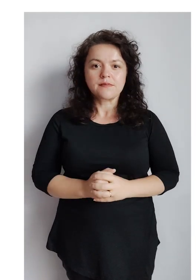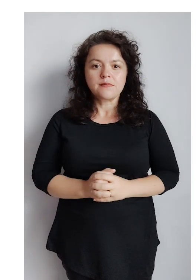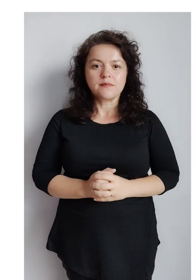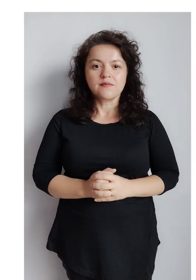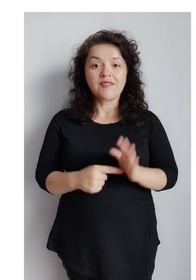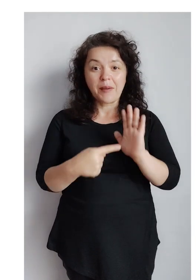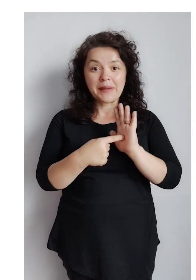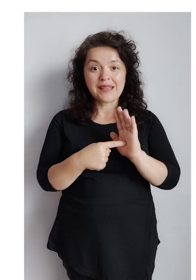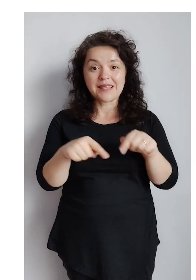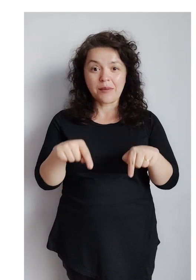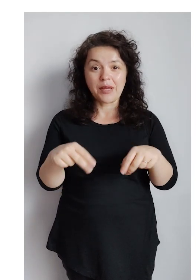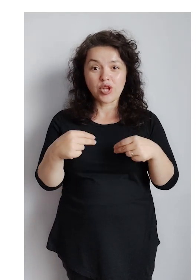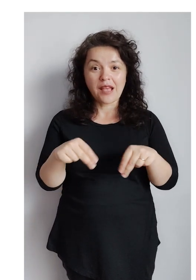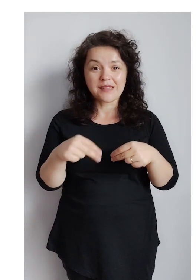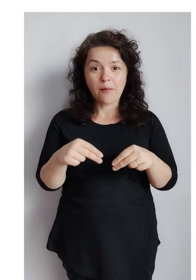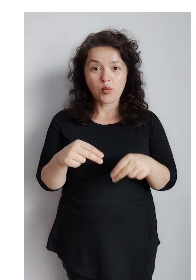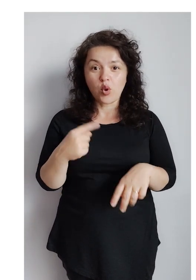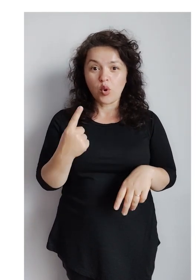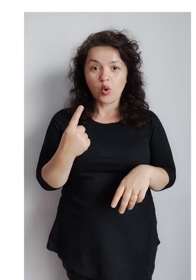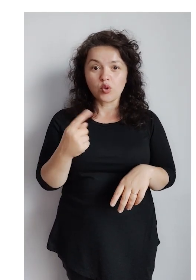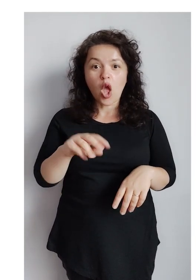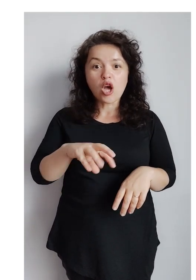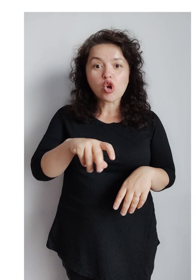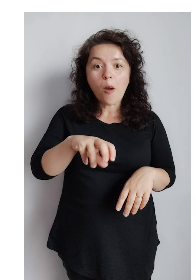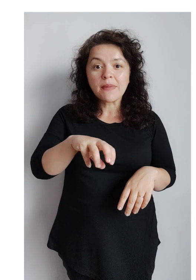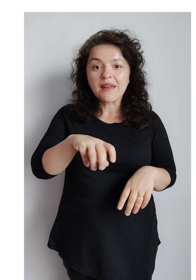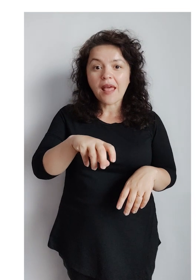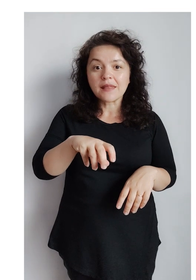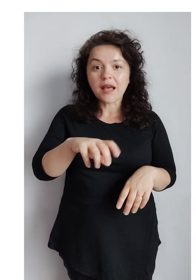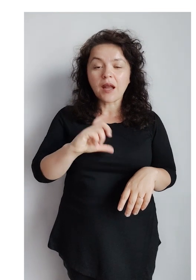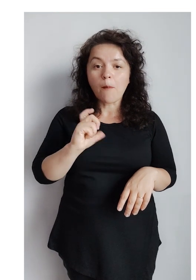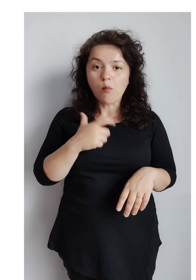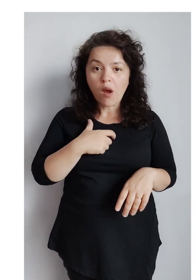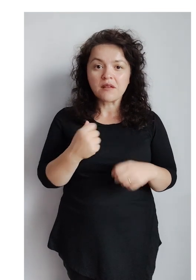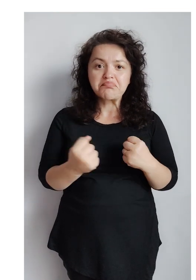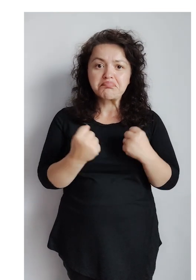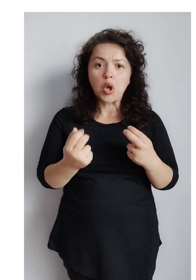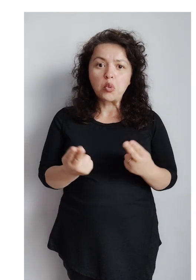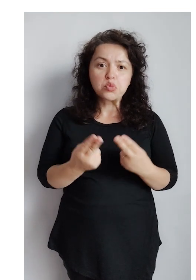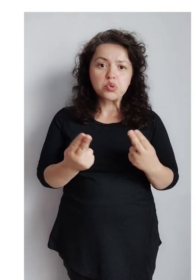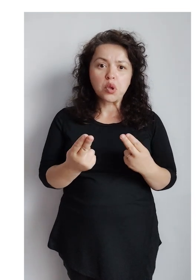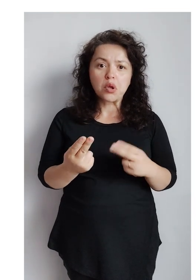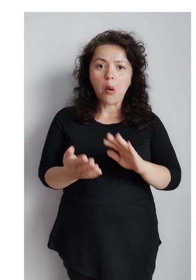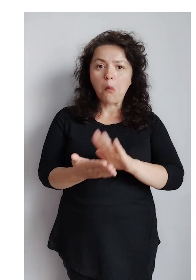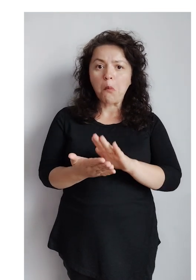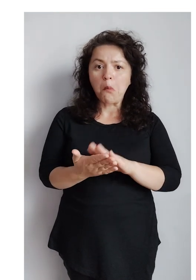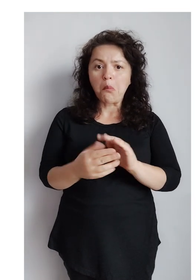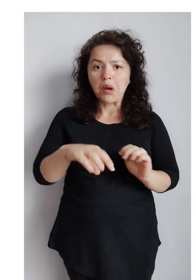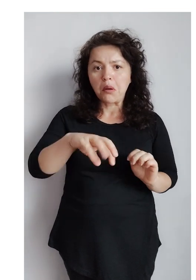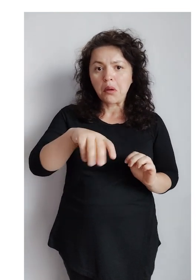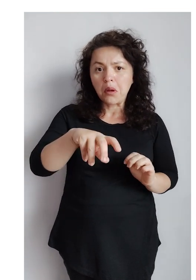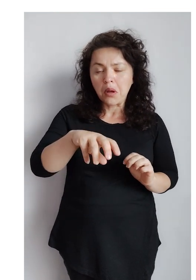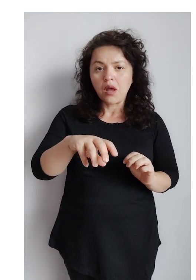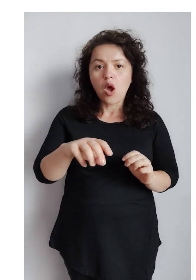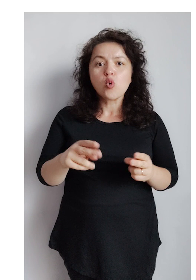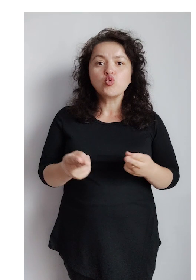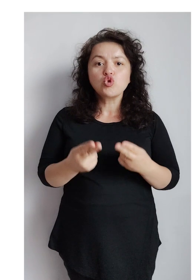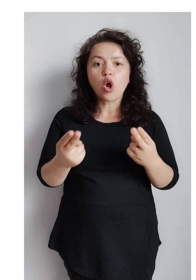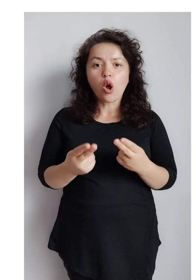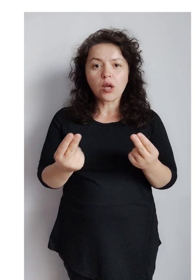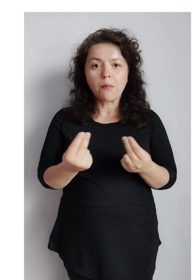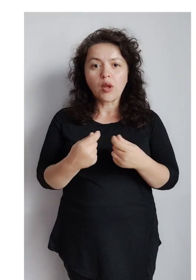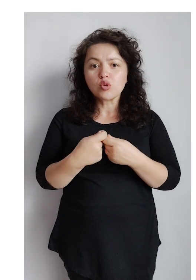Vă prezentăm aici exemplul unui robinet care poate fi acționat simplu cu o singură mână și este de asemenea foarte ușor pentru toată lumea